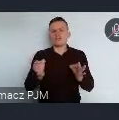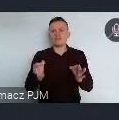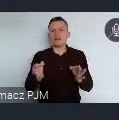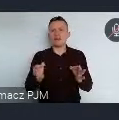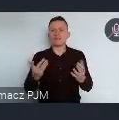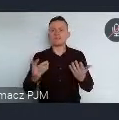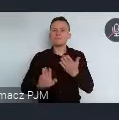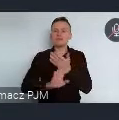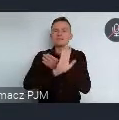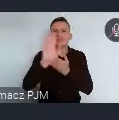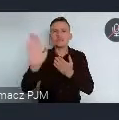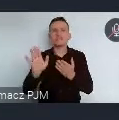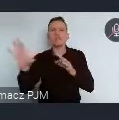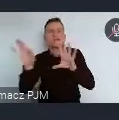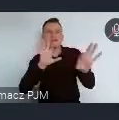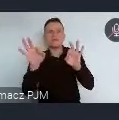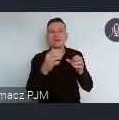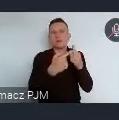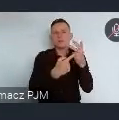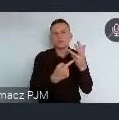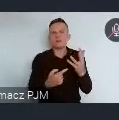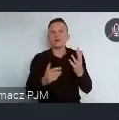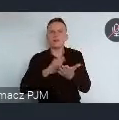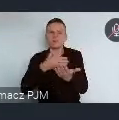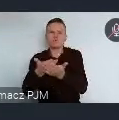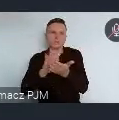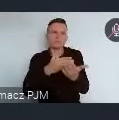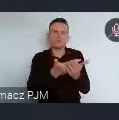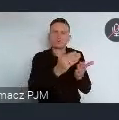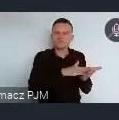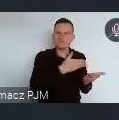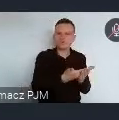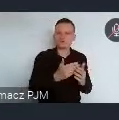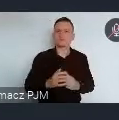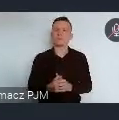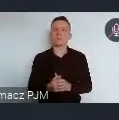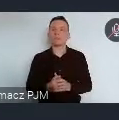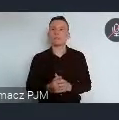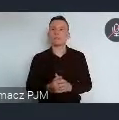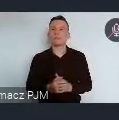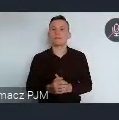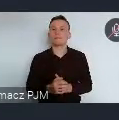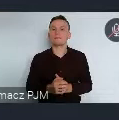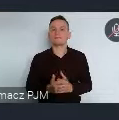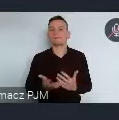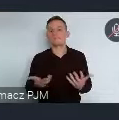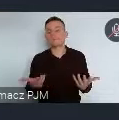wybrać kilka przykładów jako też czasami inspiracje,